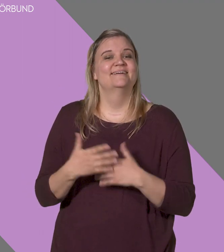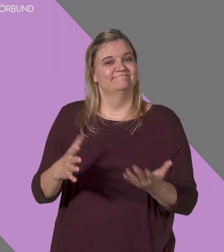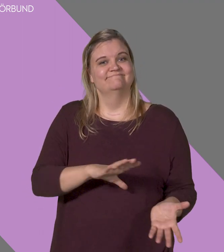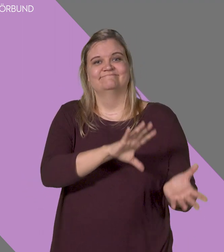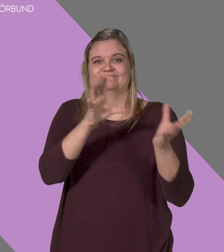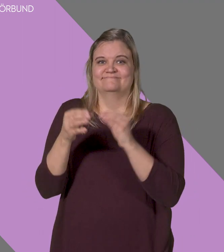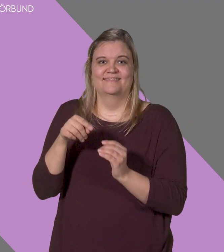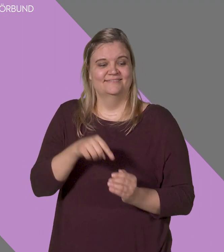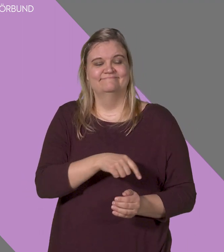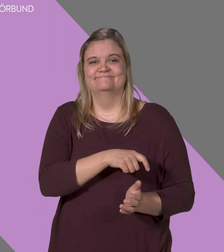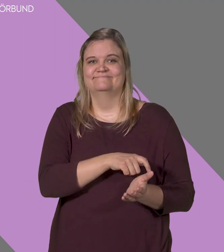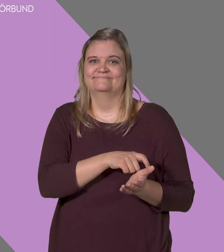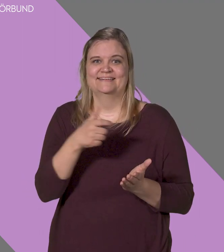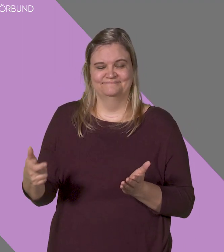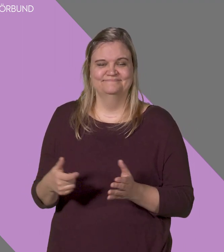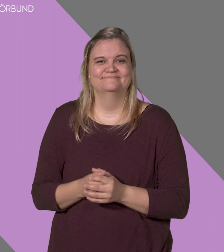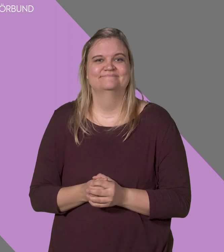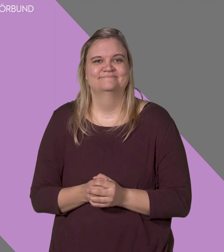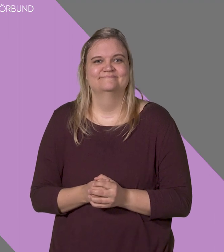Det var allt för den här gången.